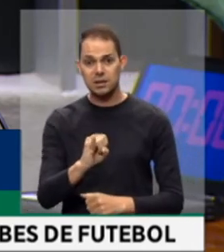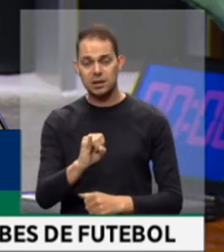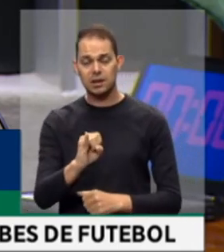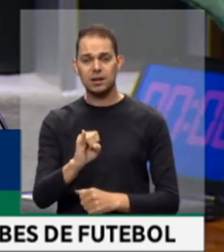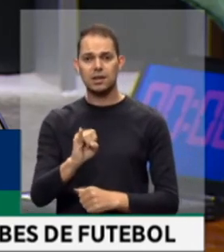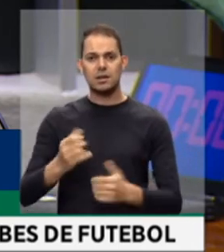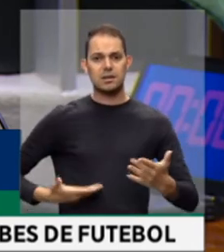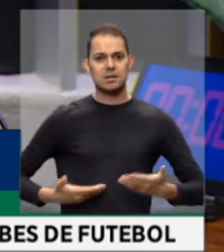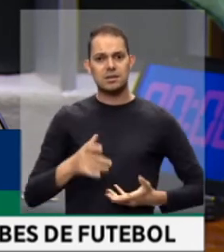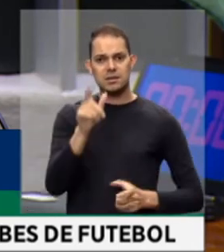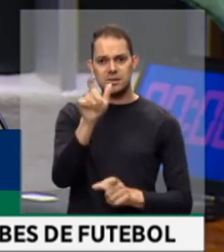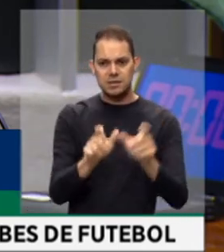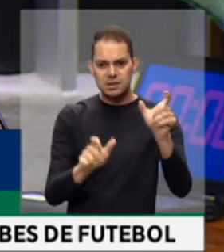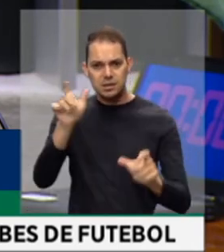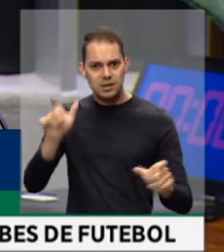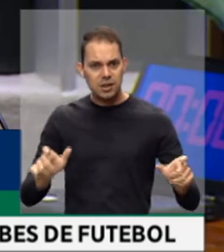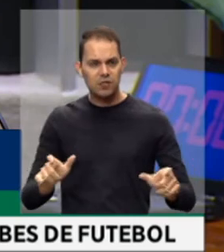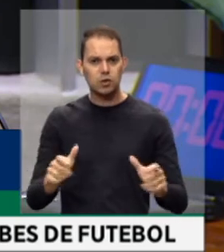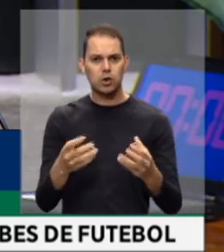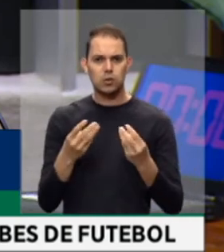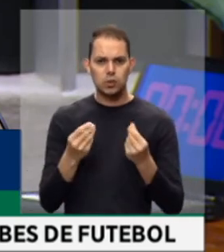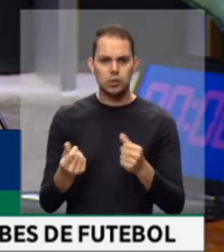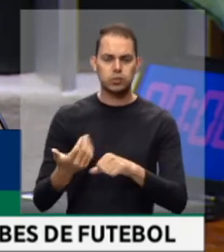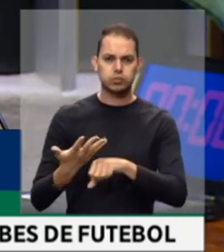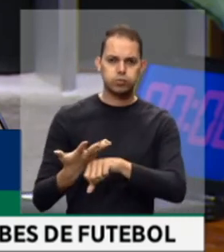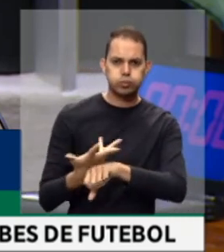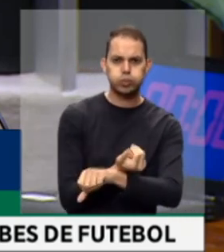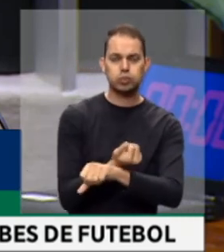MORADIA, NÃO HÁ JUSTIÇA NÃO HÁ PARLAMENTO COM QUALIDADE SE NÓS NÃO